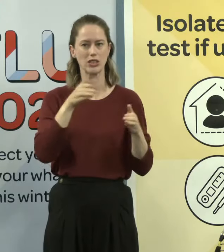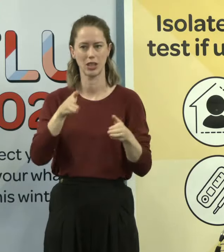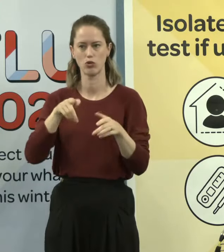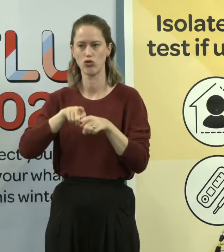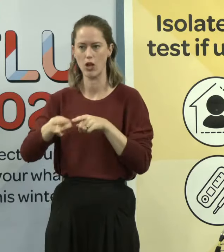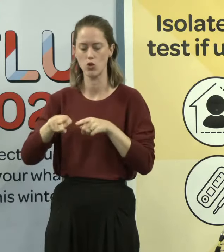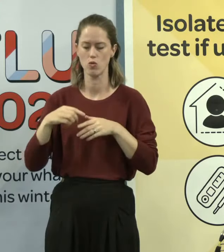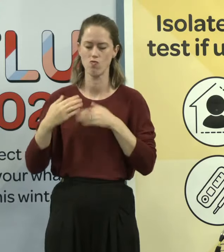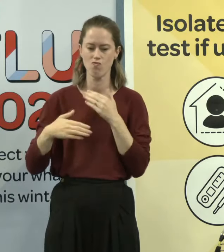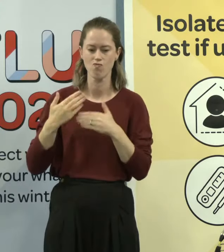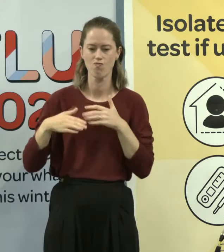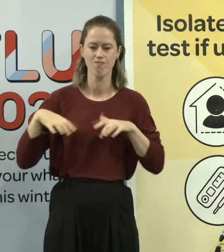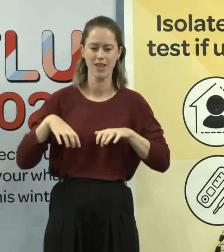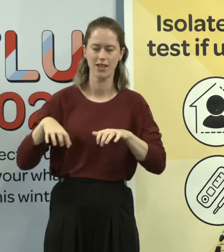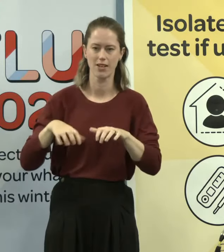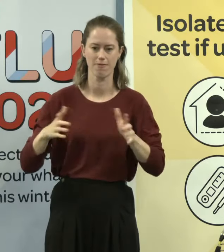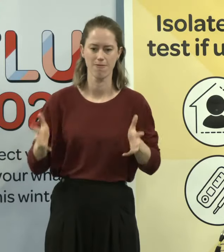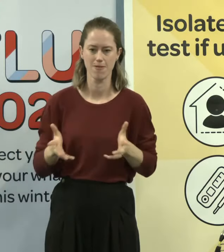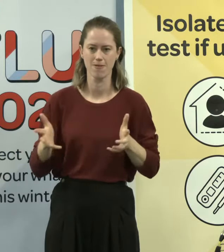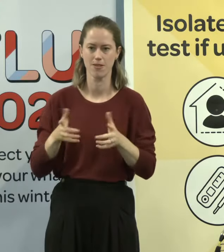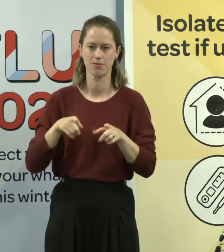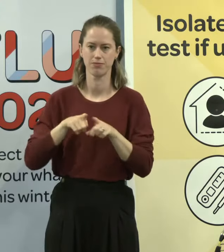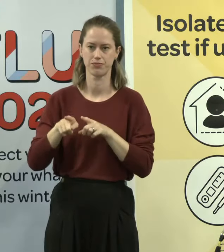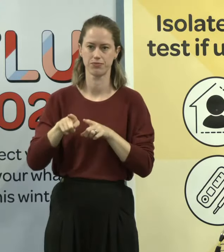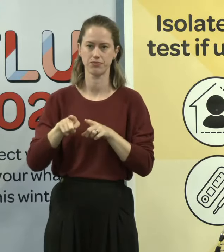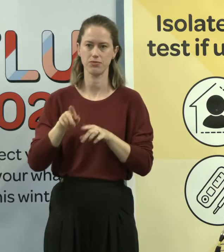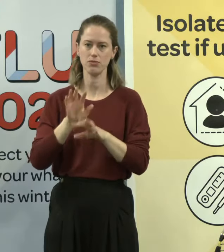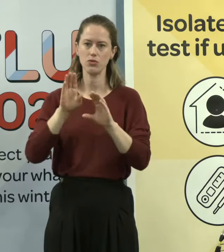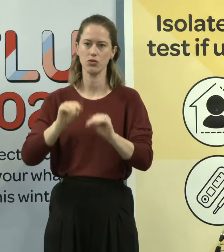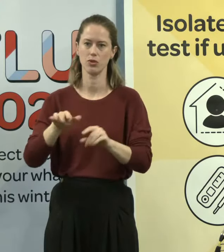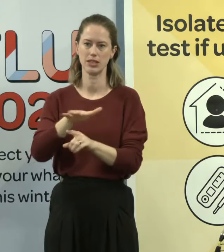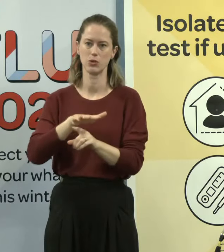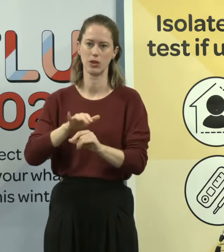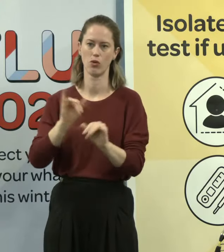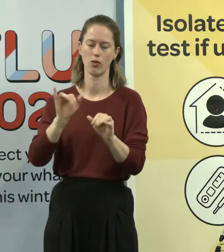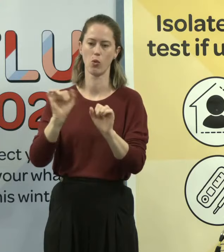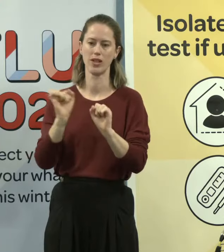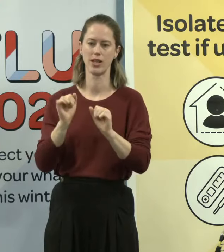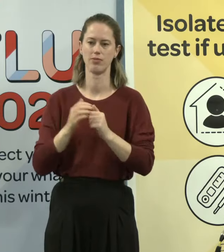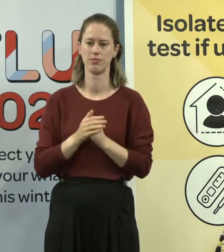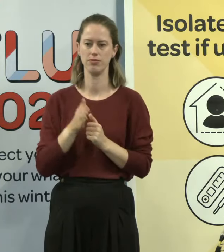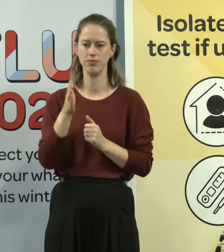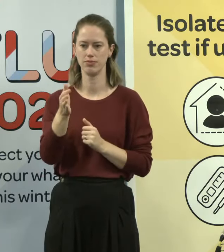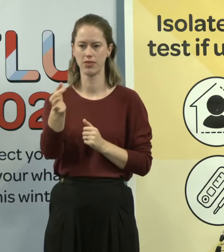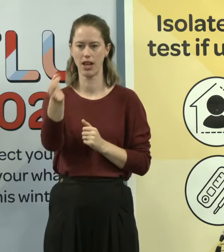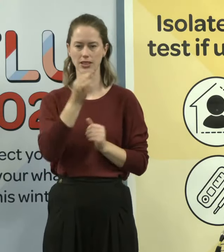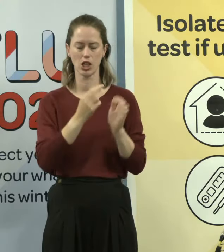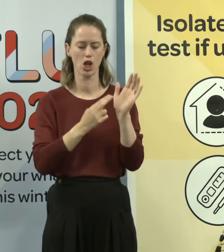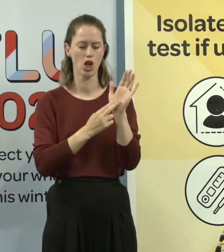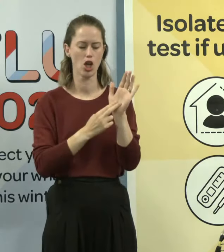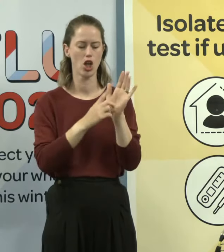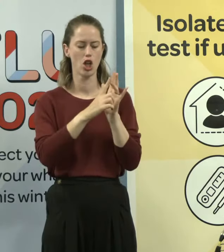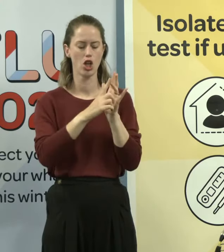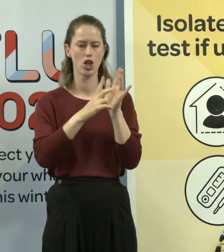a kei te ora tonu. No reira kei